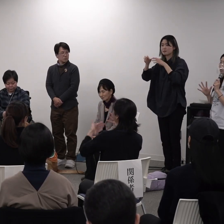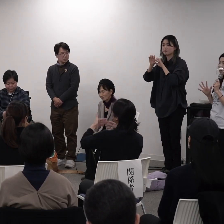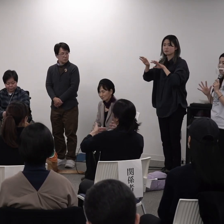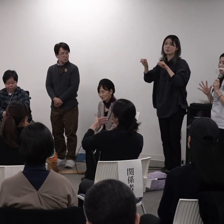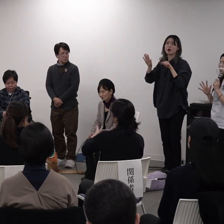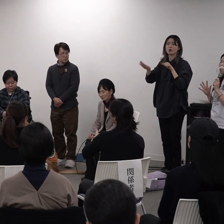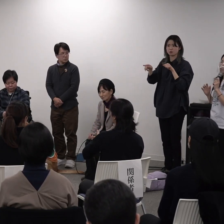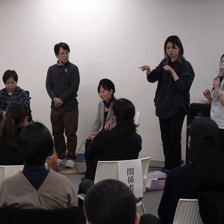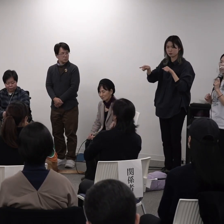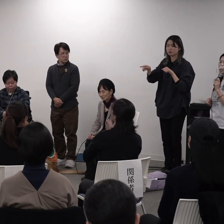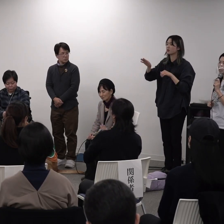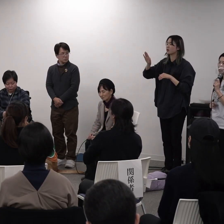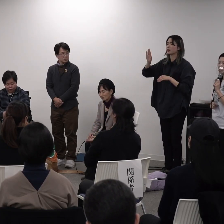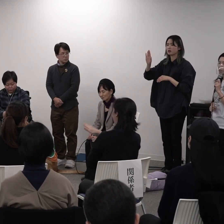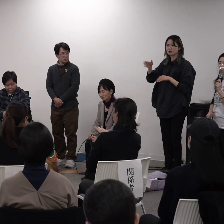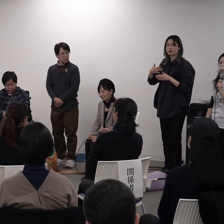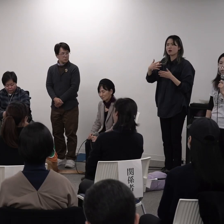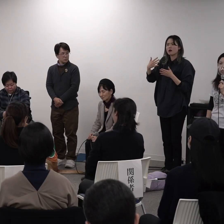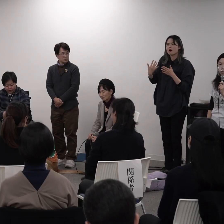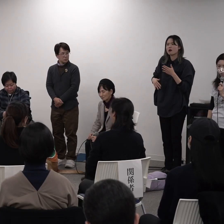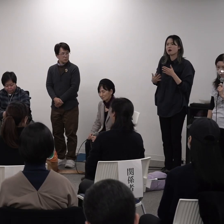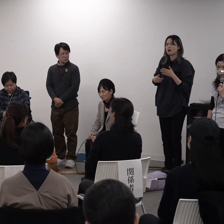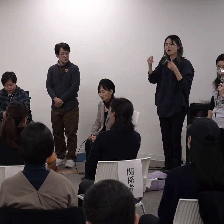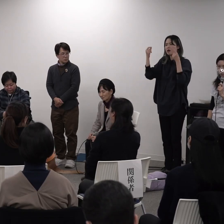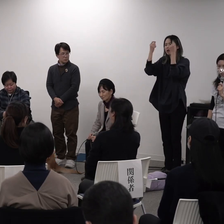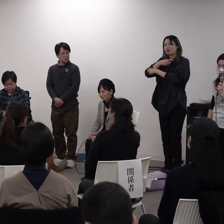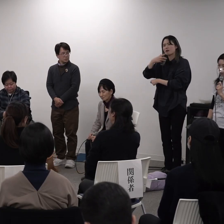でもまだまだ実は誤解が多い